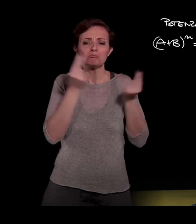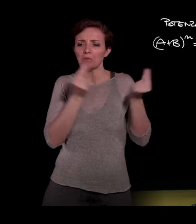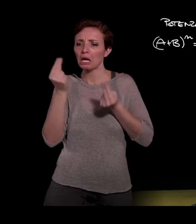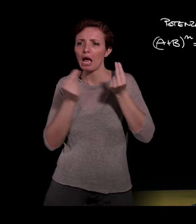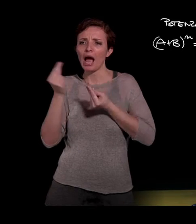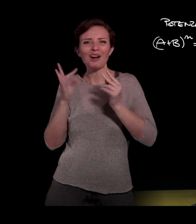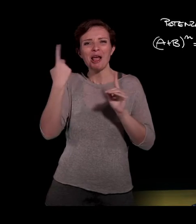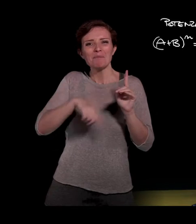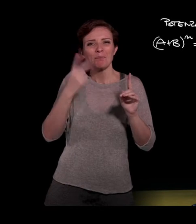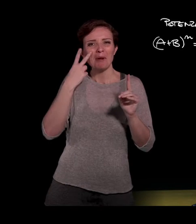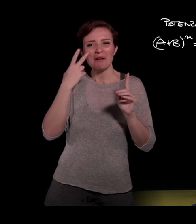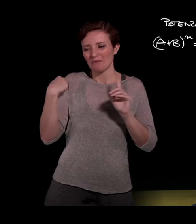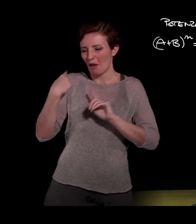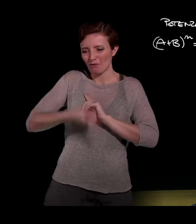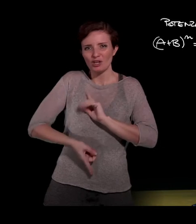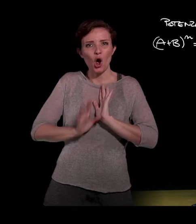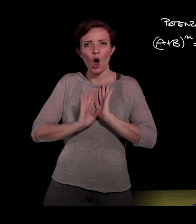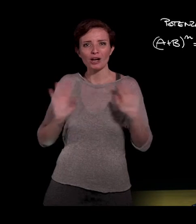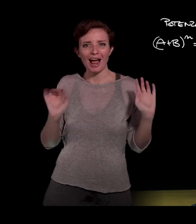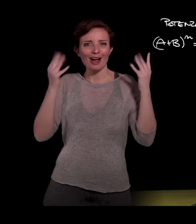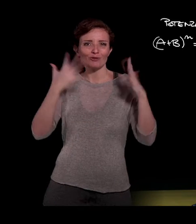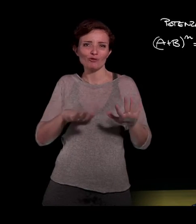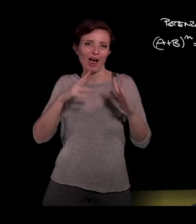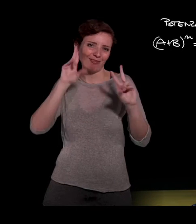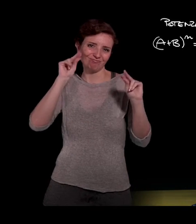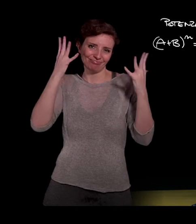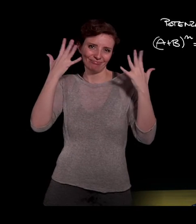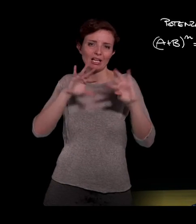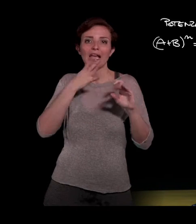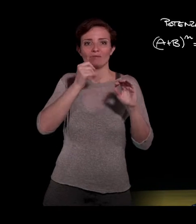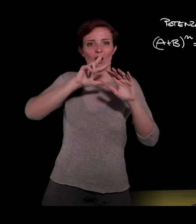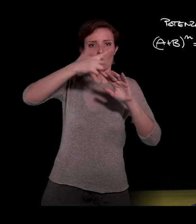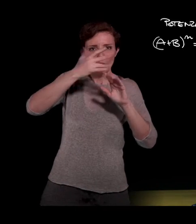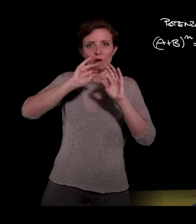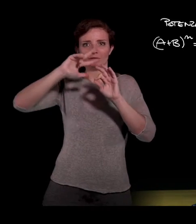di tutto quello che abbiamo già visto in precedenza, e caratterizzare, poi, il cubo e il quadrato dei binomi.